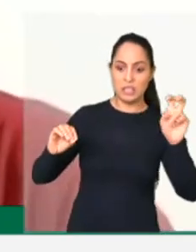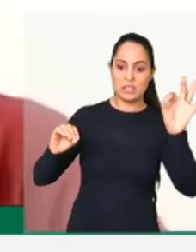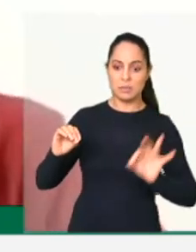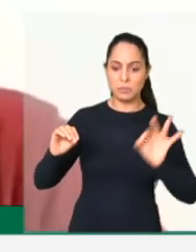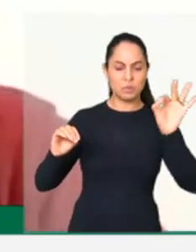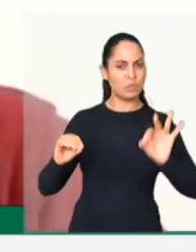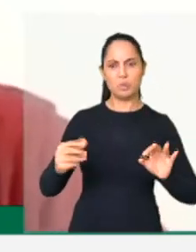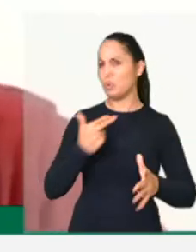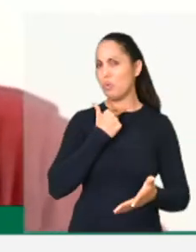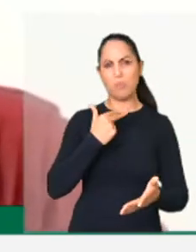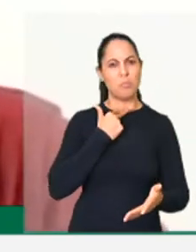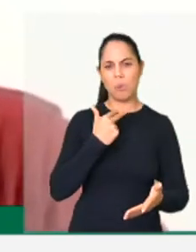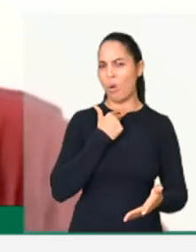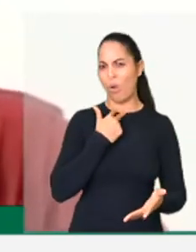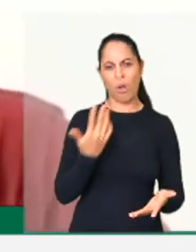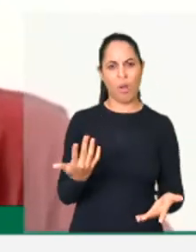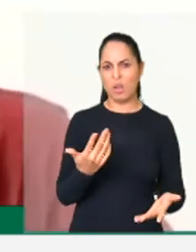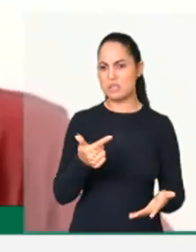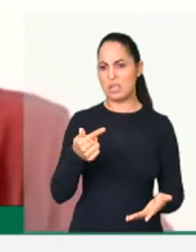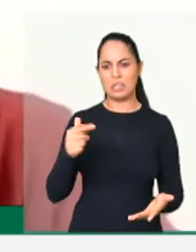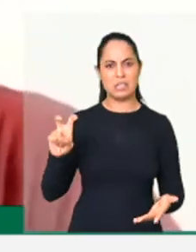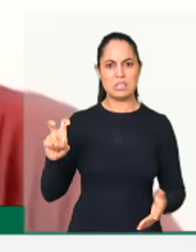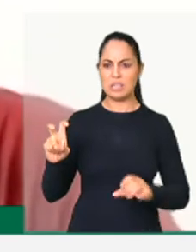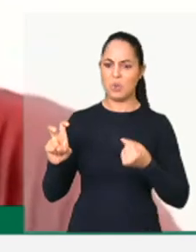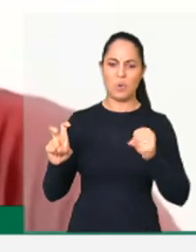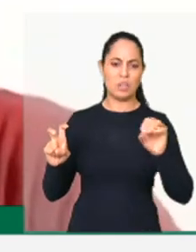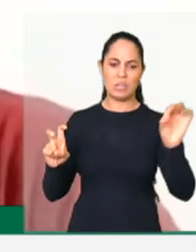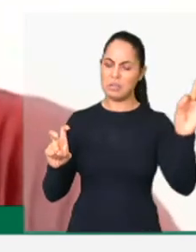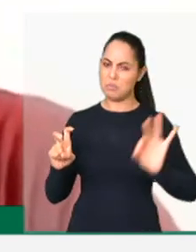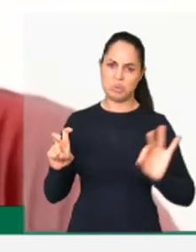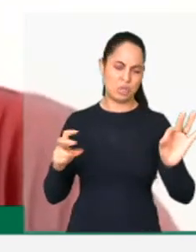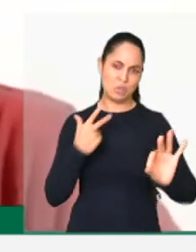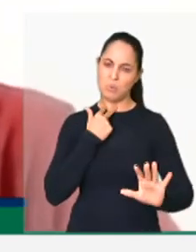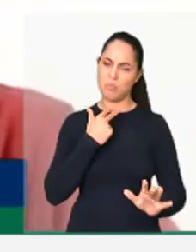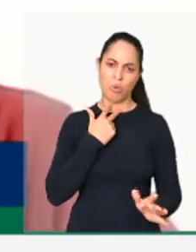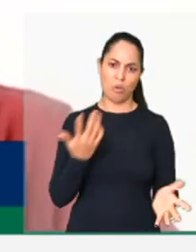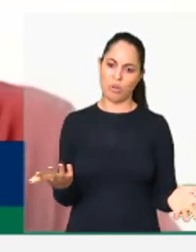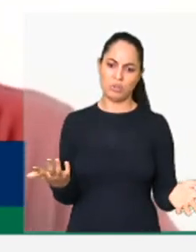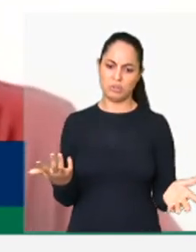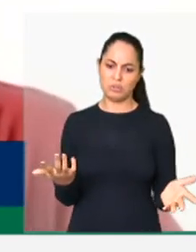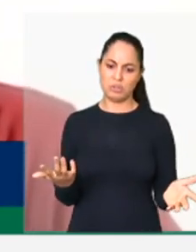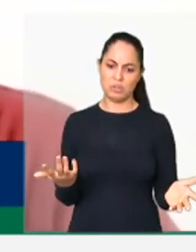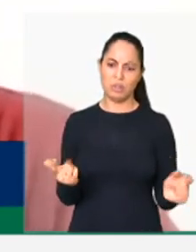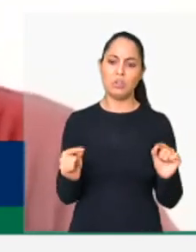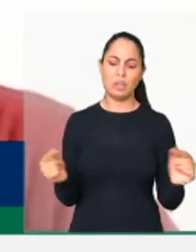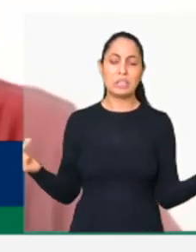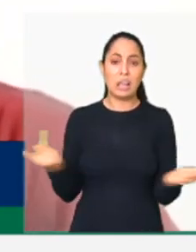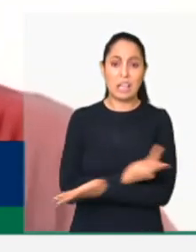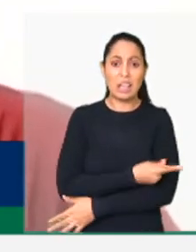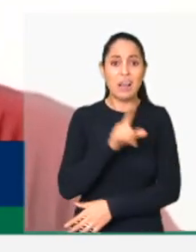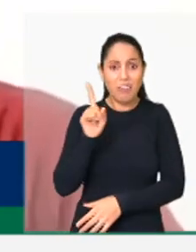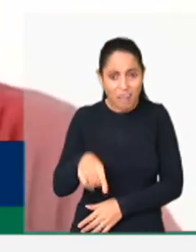FISCAL, SE A GENTE COMEÇA A FAZER RENEGOCIAÇÕES DESSA ENVERGADURA SEM AS CONTAS SEREM PÚBLICAS A GENTE INCENTIVA QUE AS PESSOAS